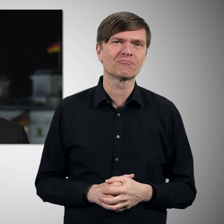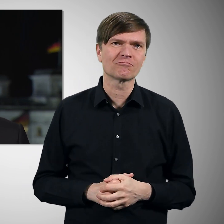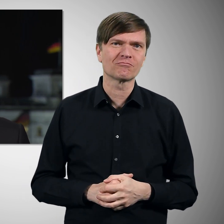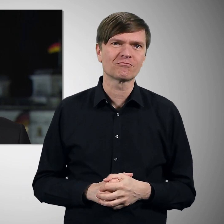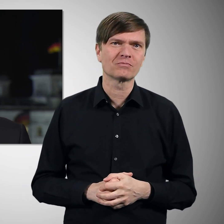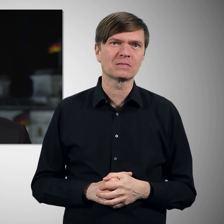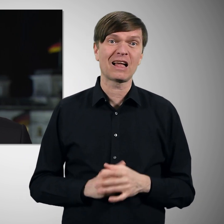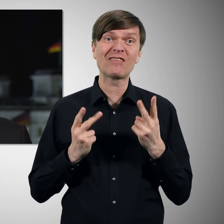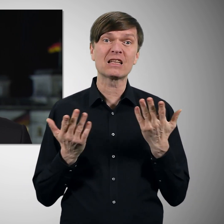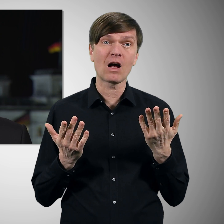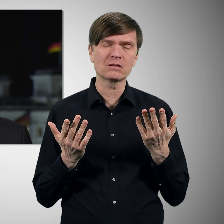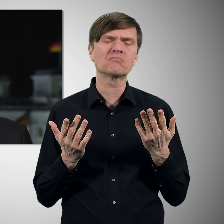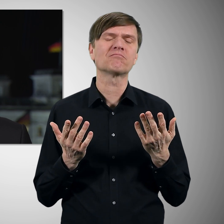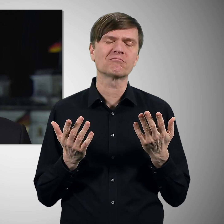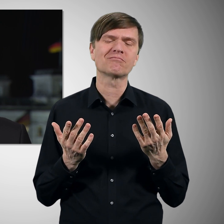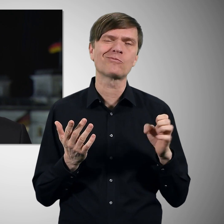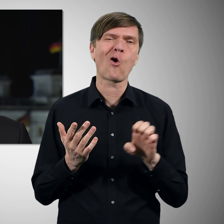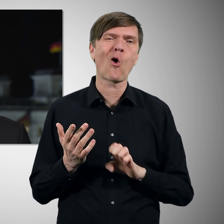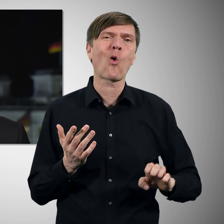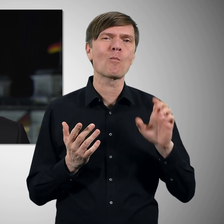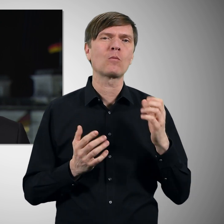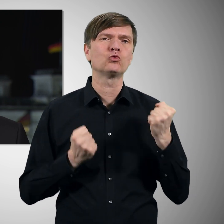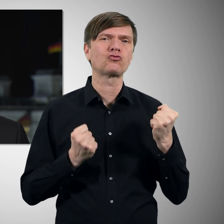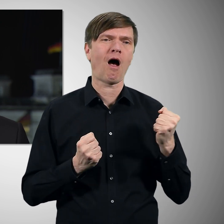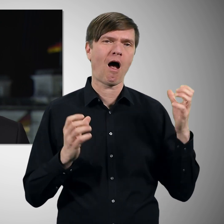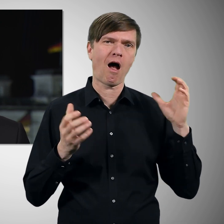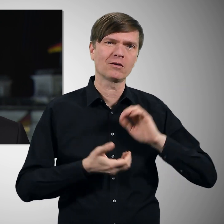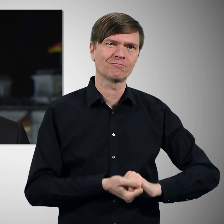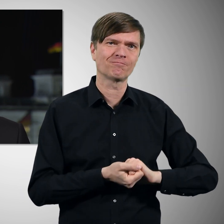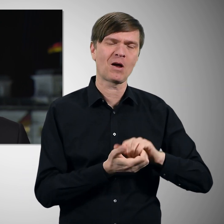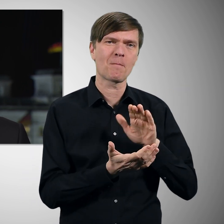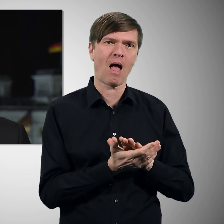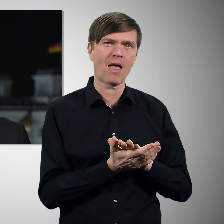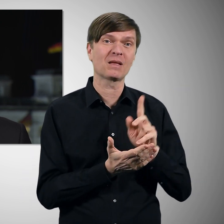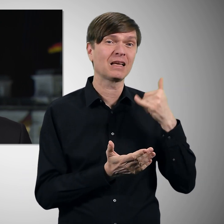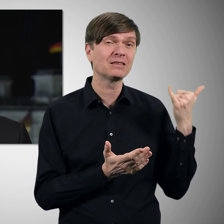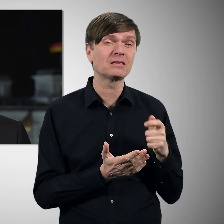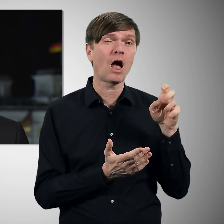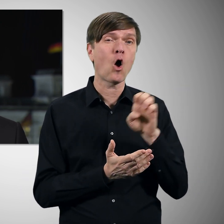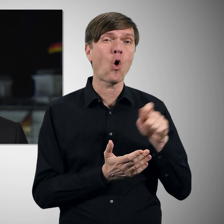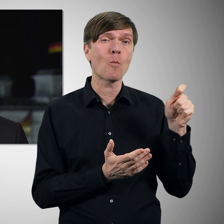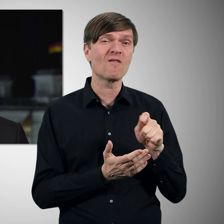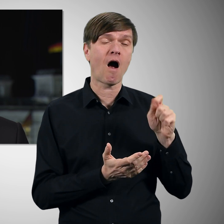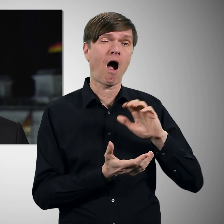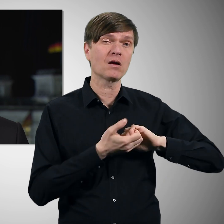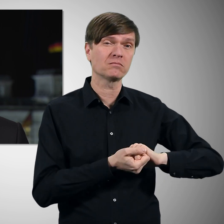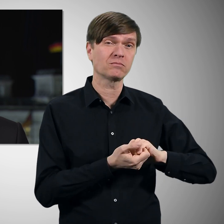dass Europa geeint und gestärkt aus der Europawahl im kommenden Jahr hervorgeht. Denn Russlands Krieg im Osten unseres Kontinents